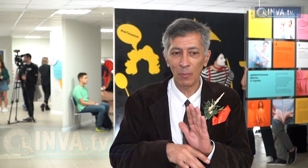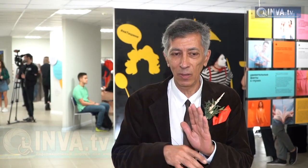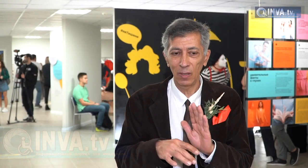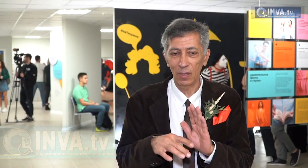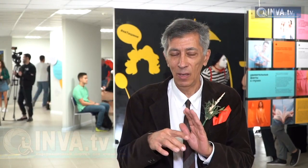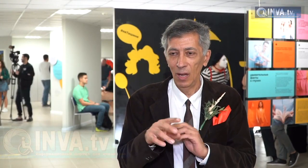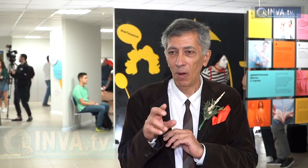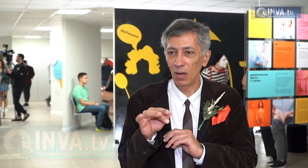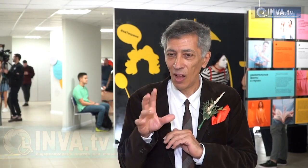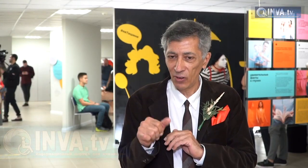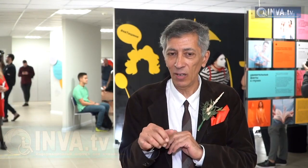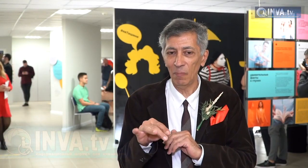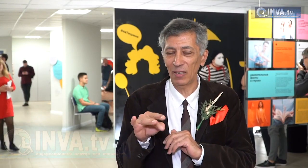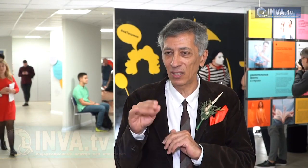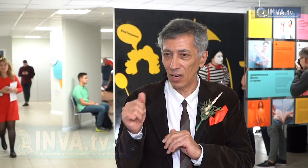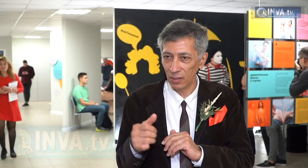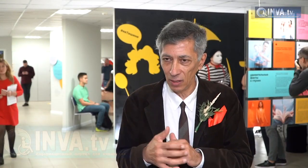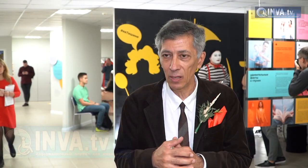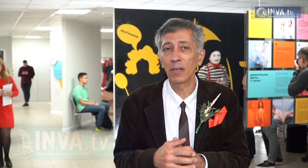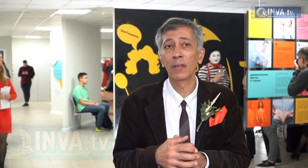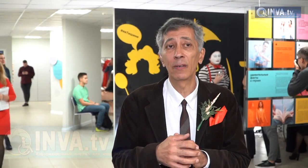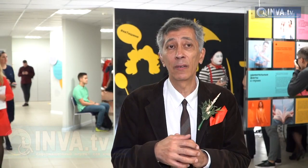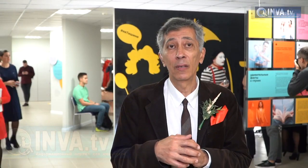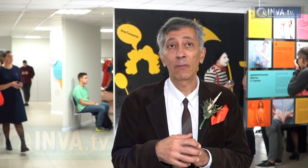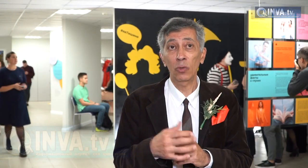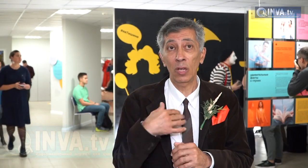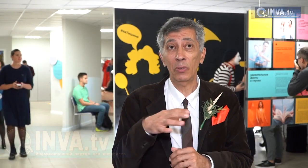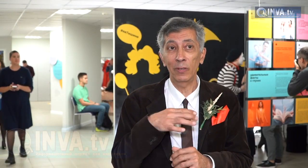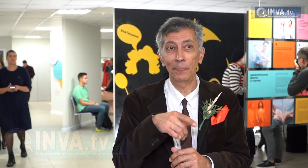жестового языка по программе «бакалавр».